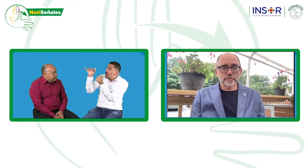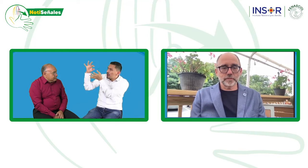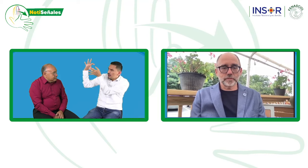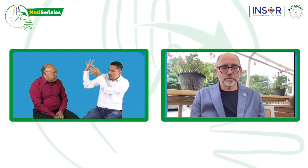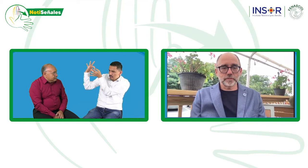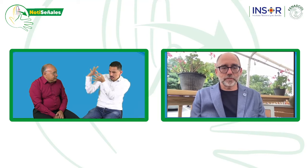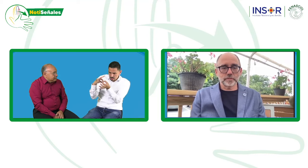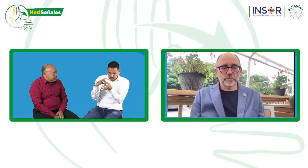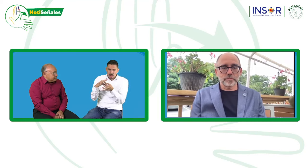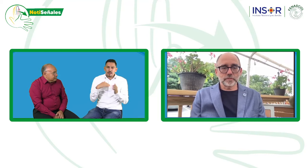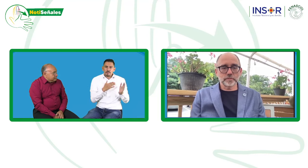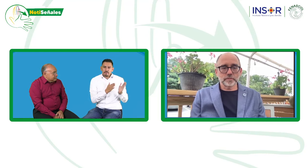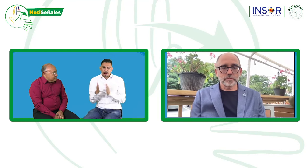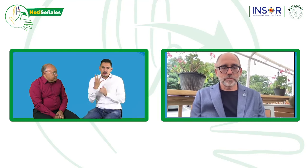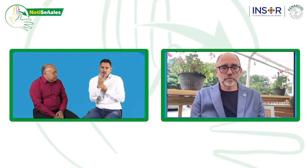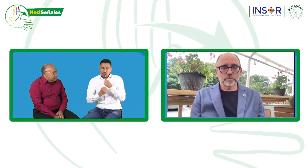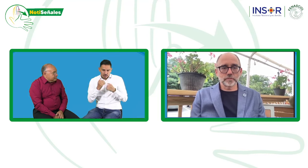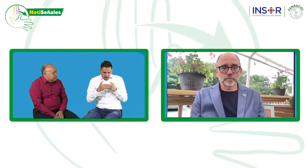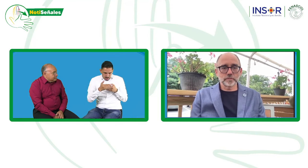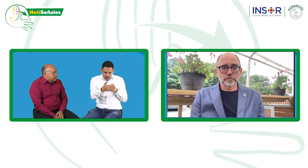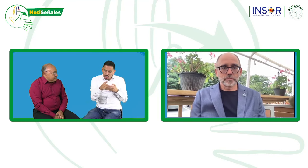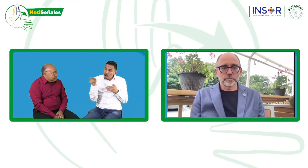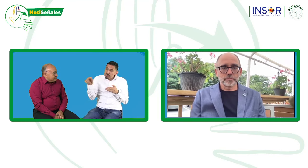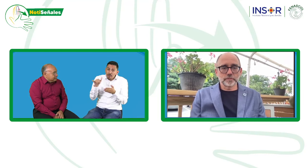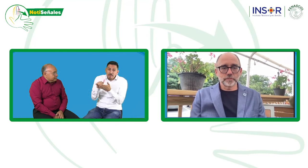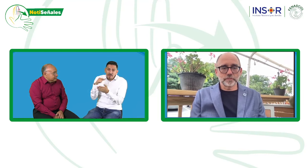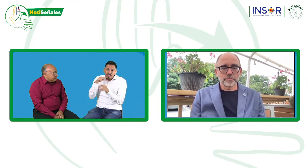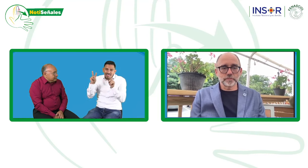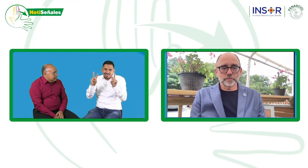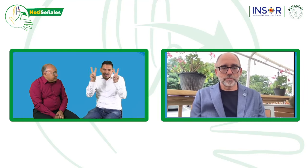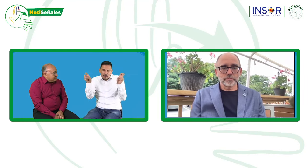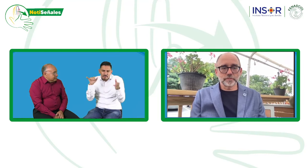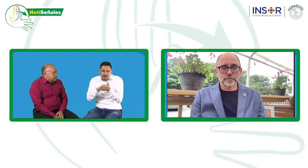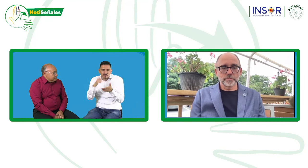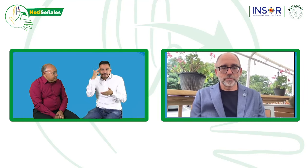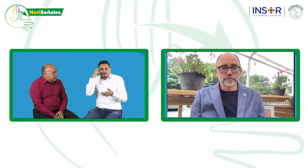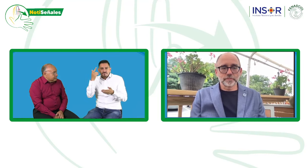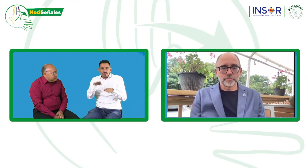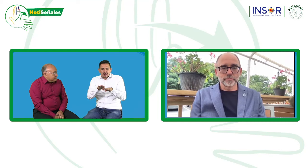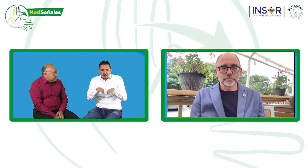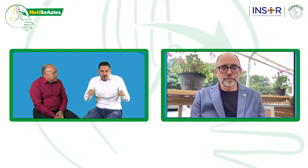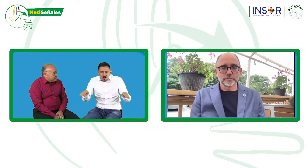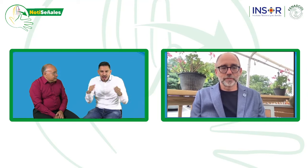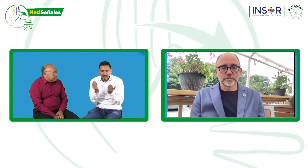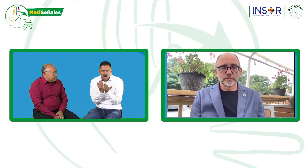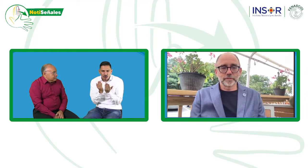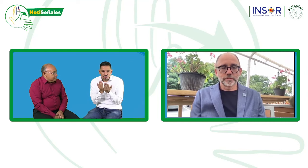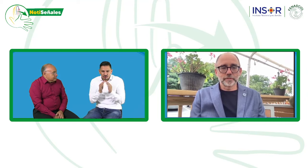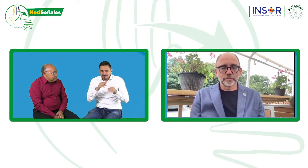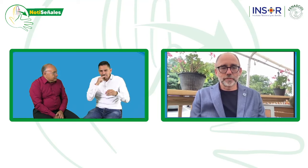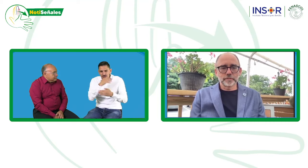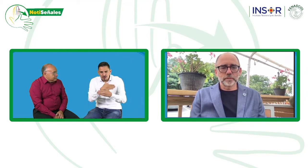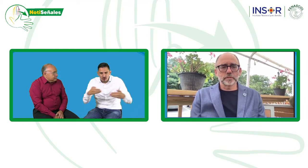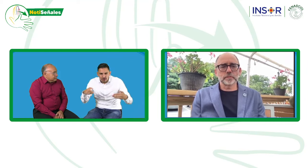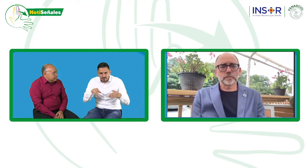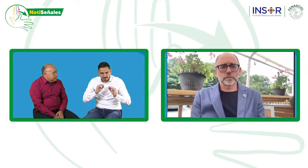vez al plan del ministro de educación Alejandro Gaviria, entonces de esa manera